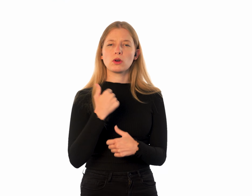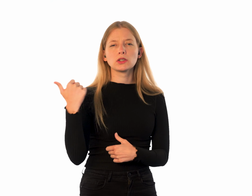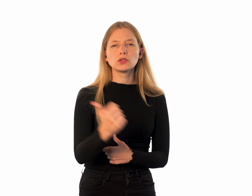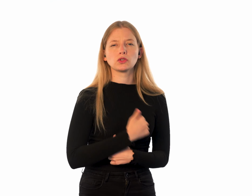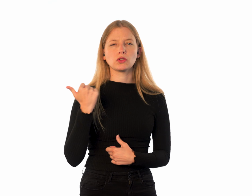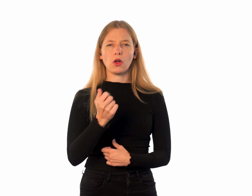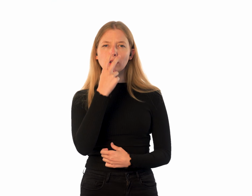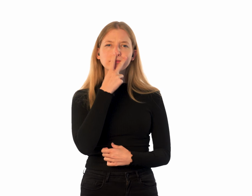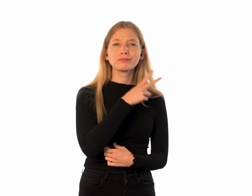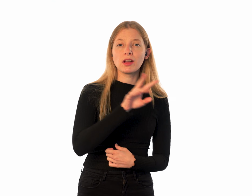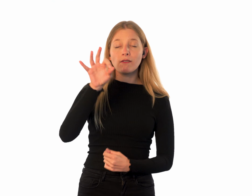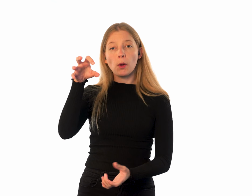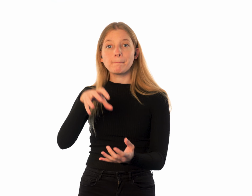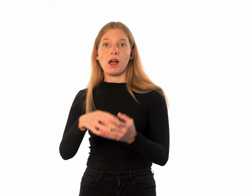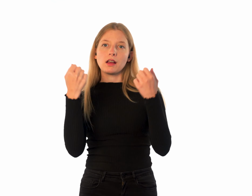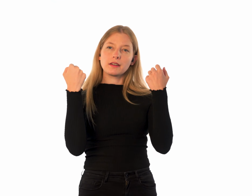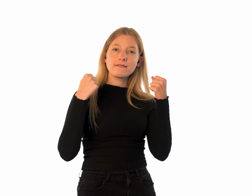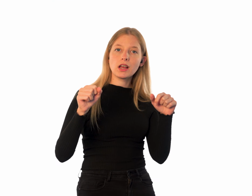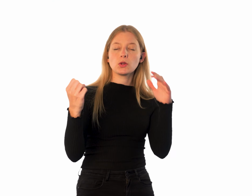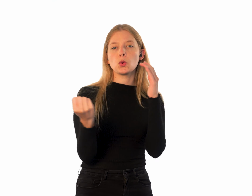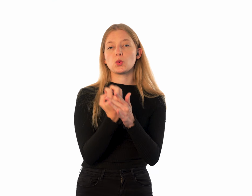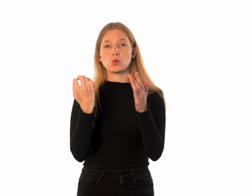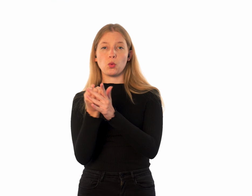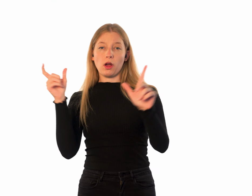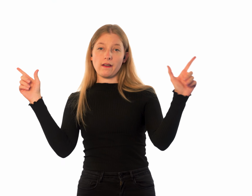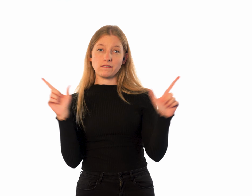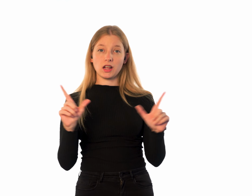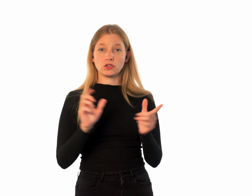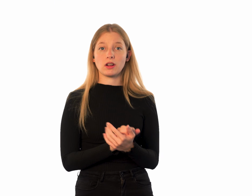reizvolle Kulisse für Märkte, Feste und kulturelle Veranstaltungen.